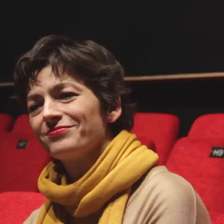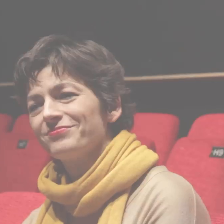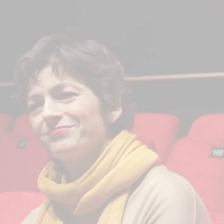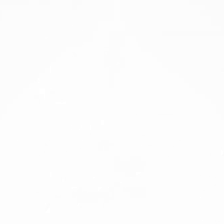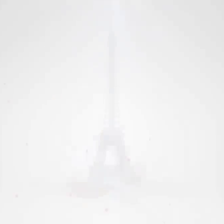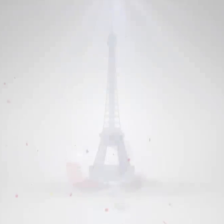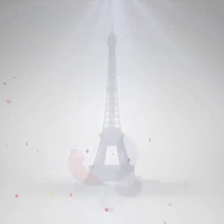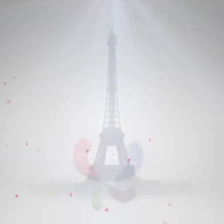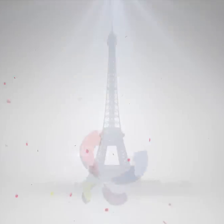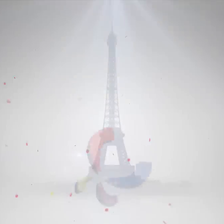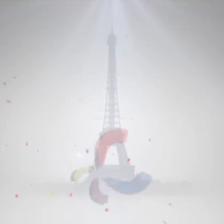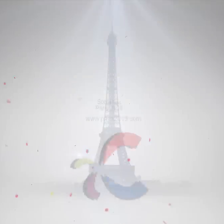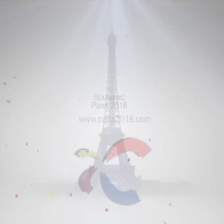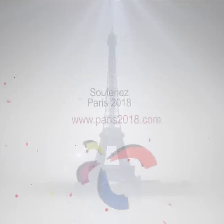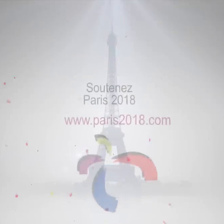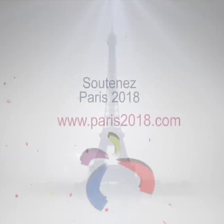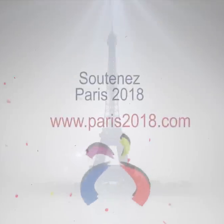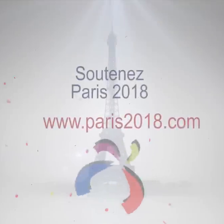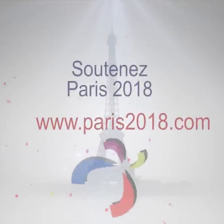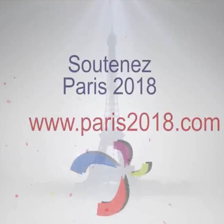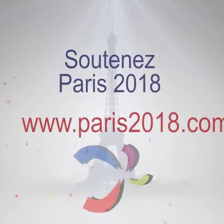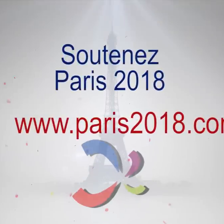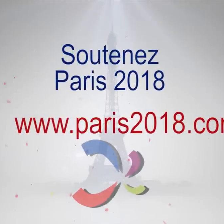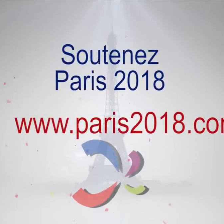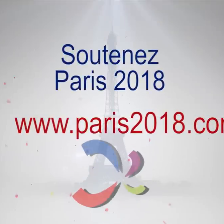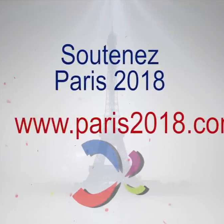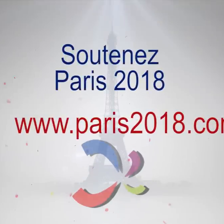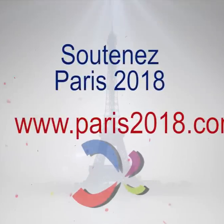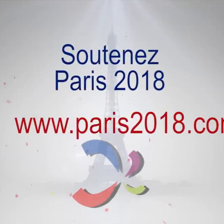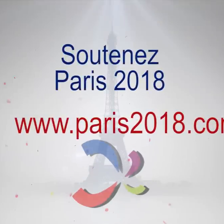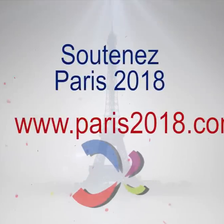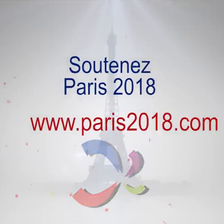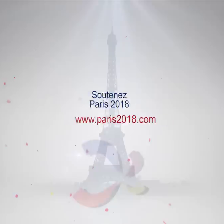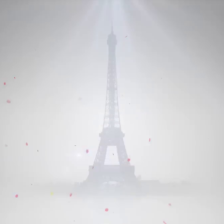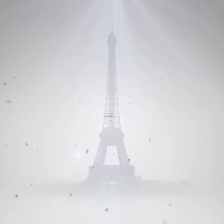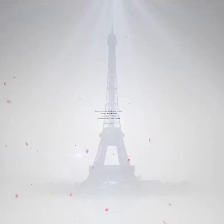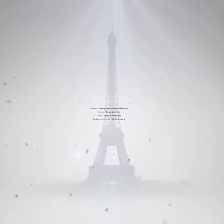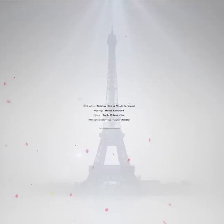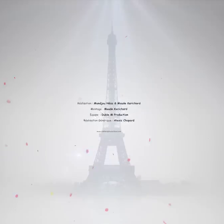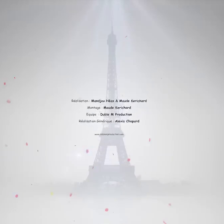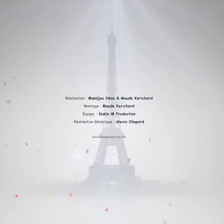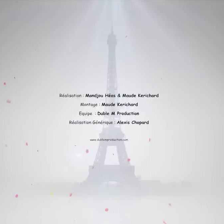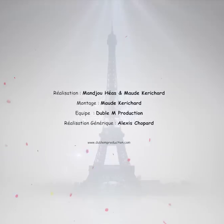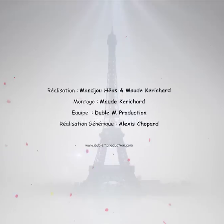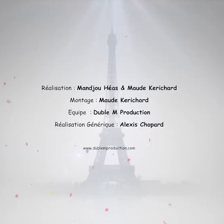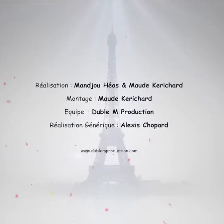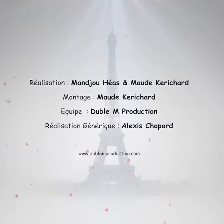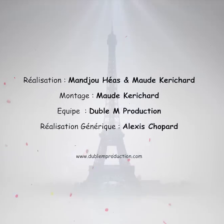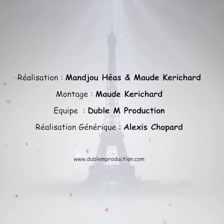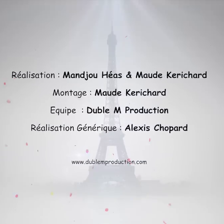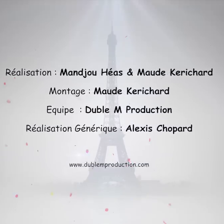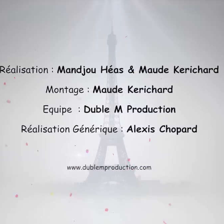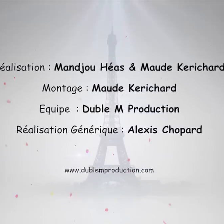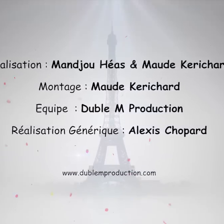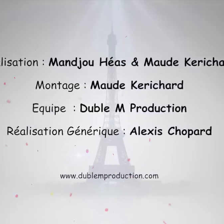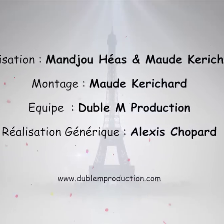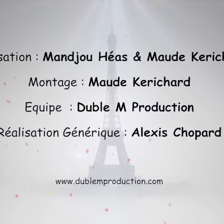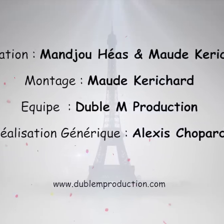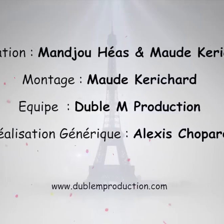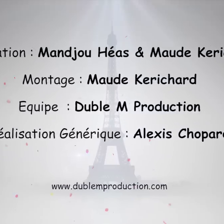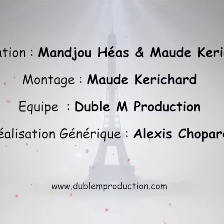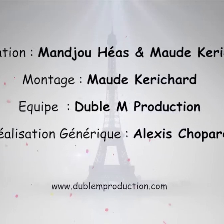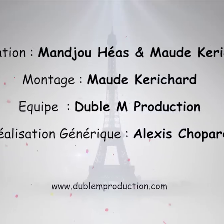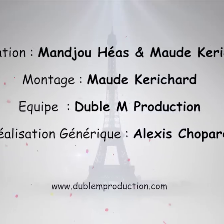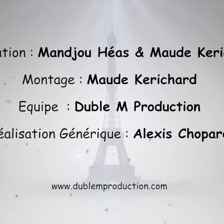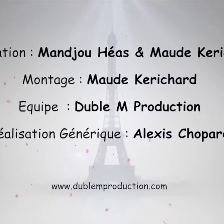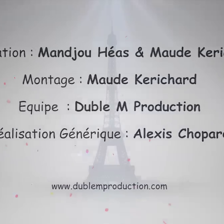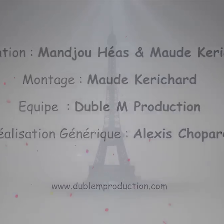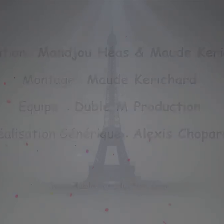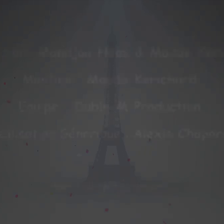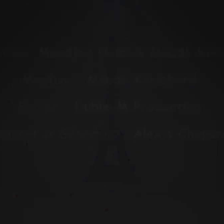[Musique Jingle]